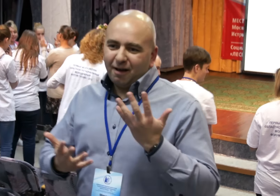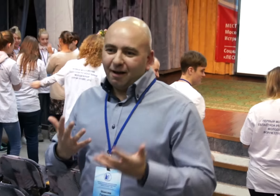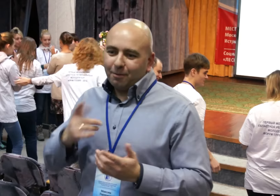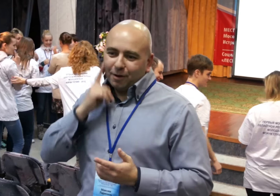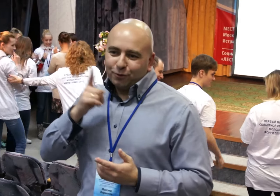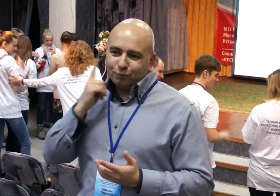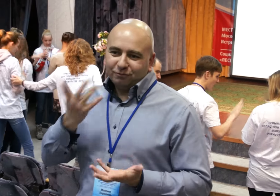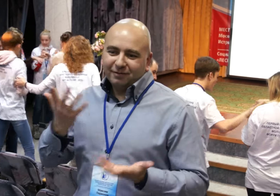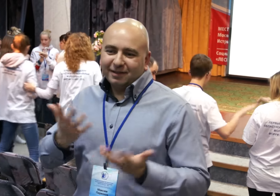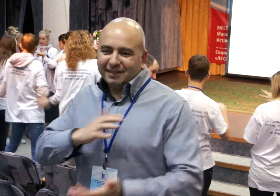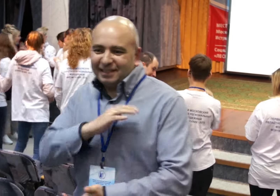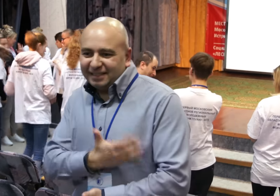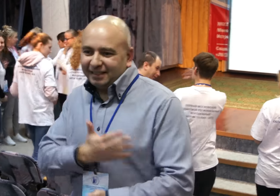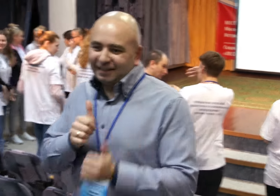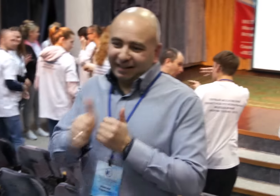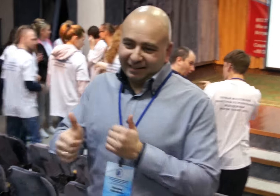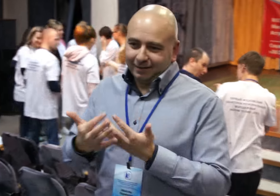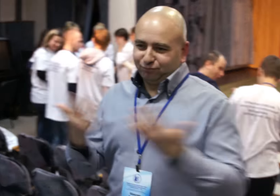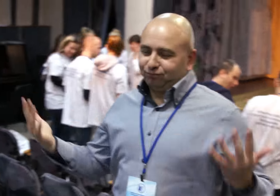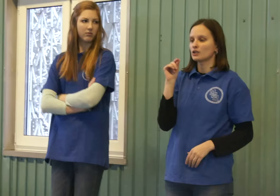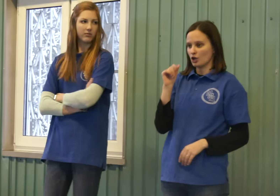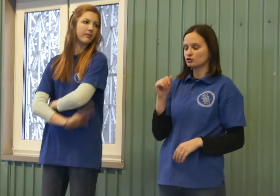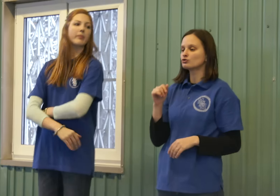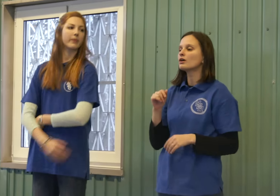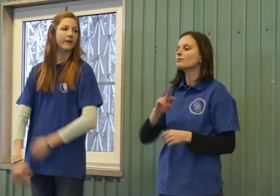нескольких новых молодых лидеров Подмосковья.